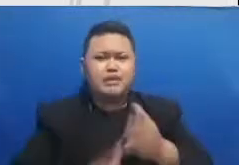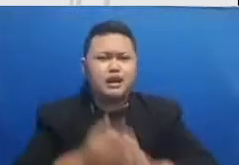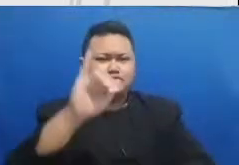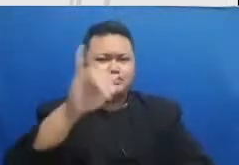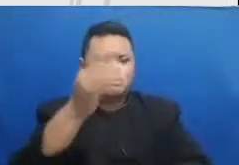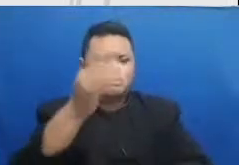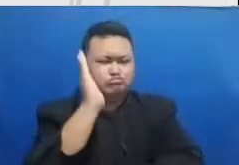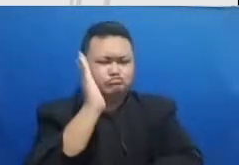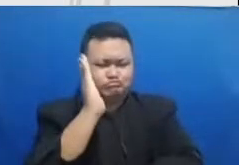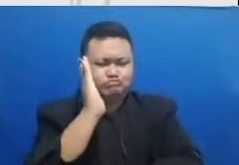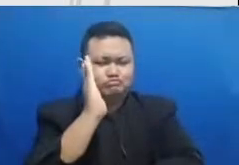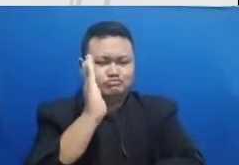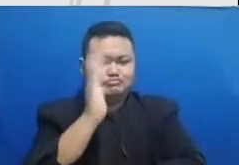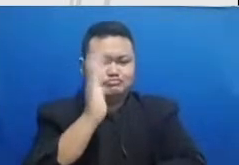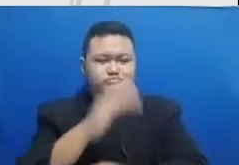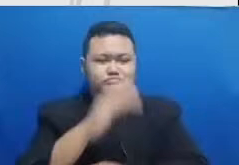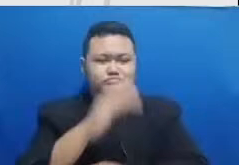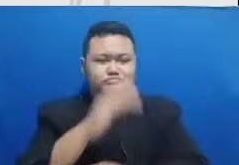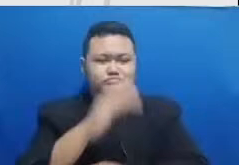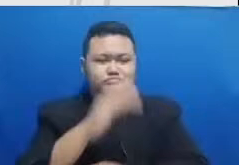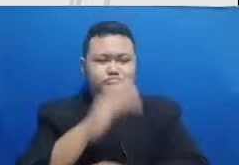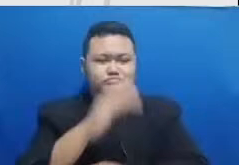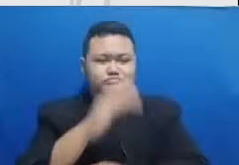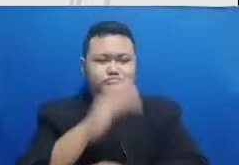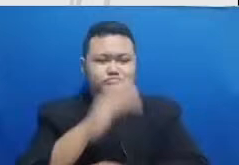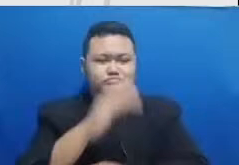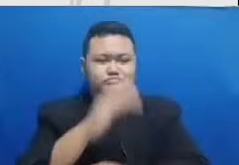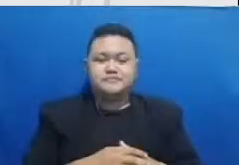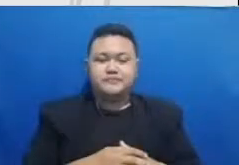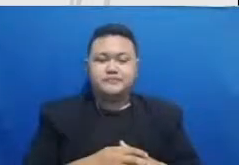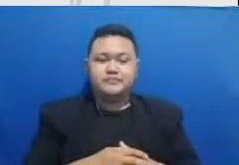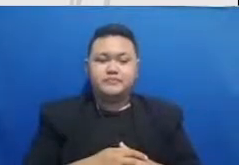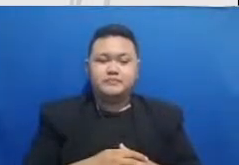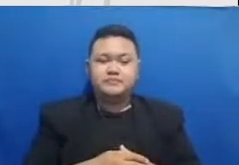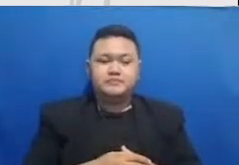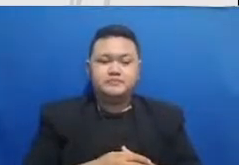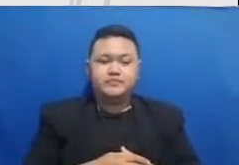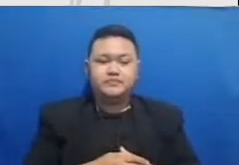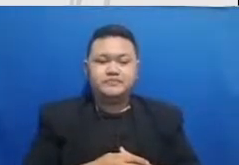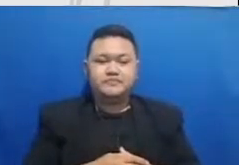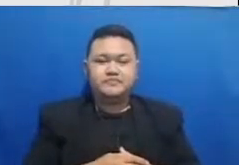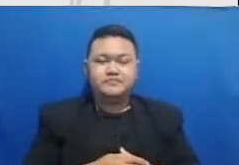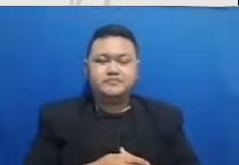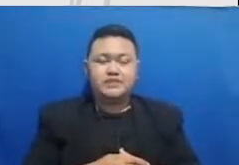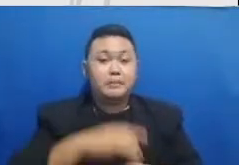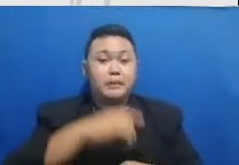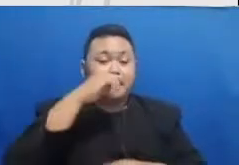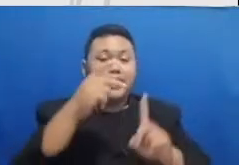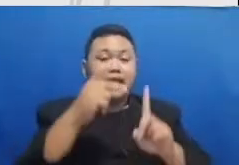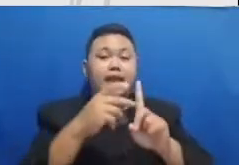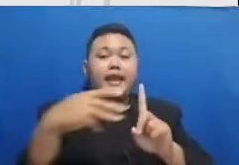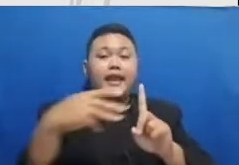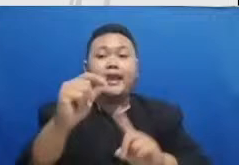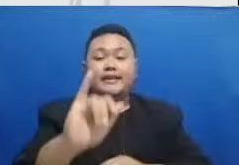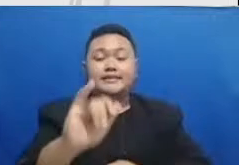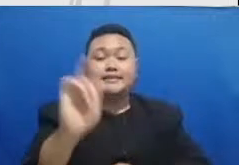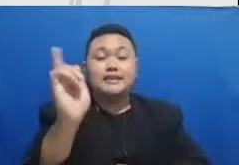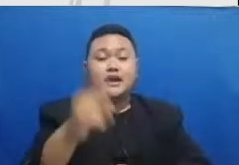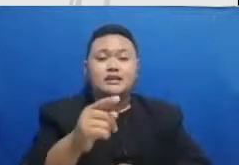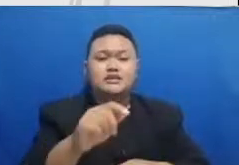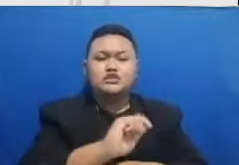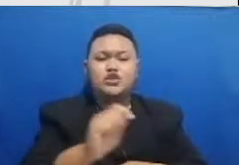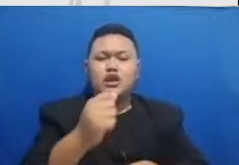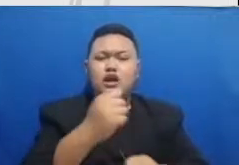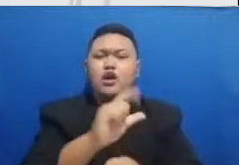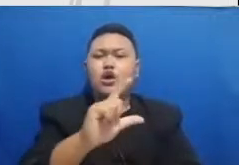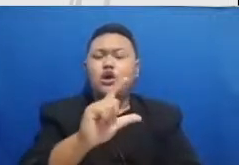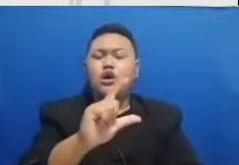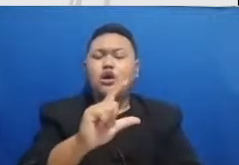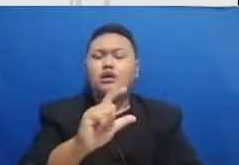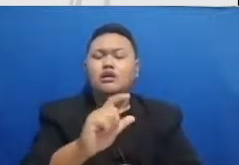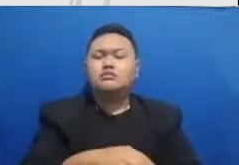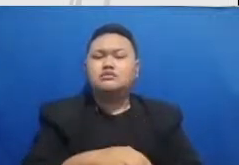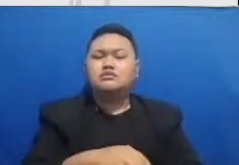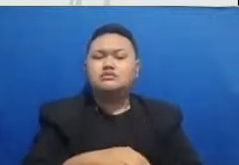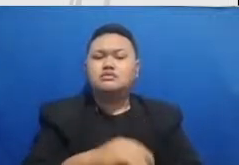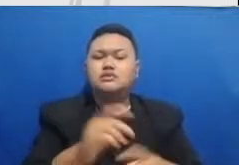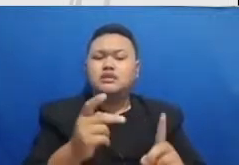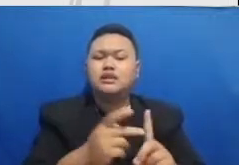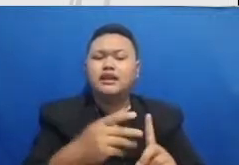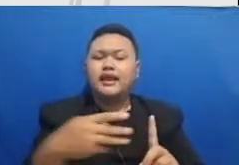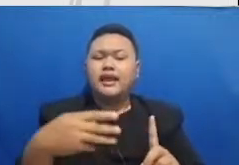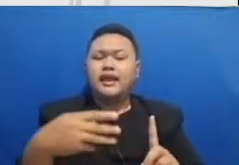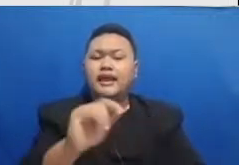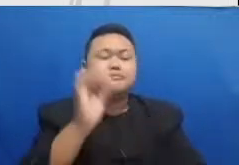teknologi ada lagi Pak Heri dari sekolah Global mandi dari sekolah al-azhar Aa mardeko Azhari am